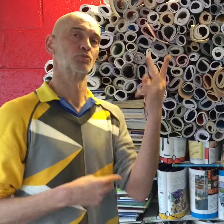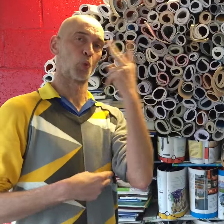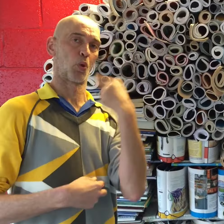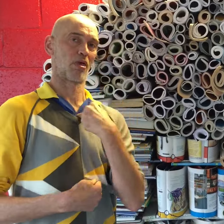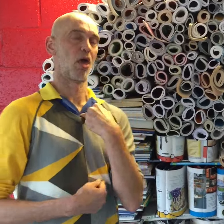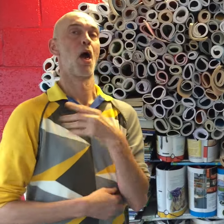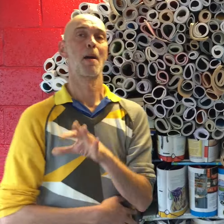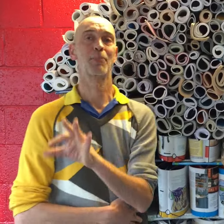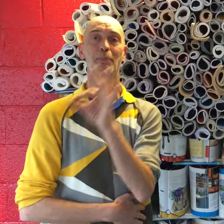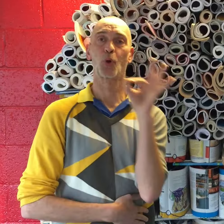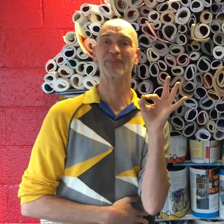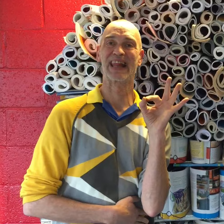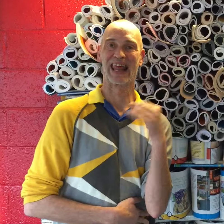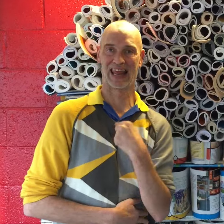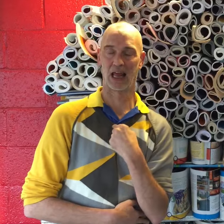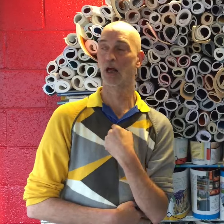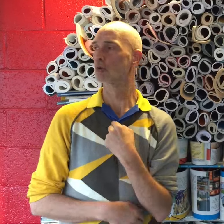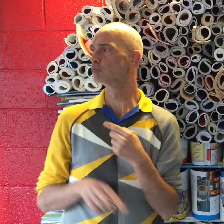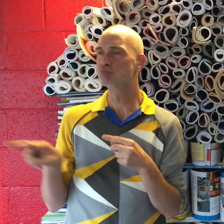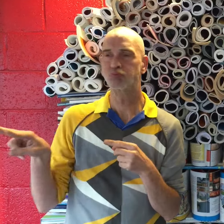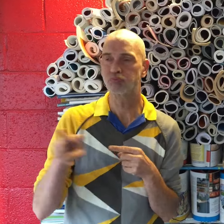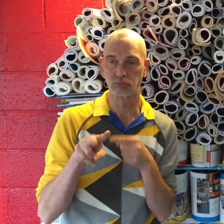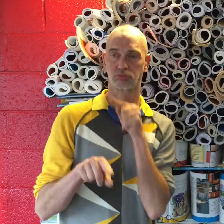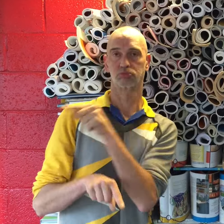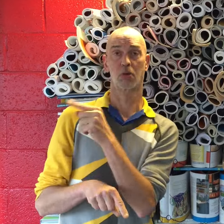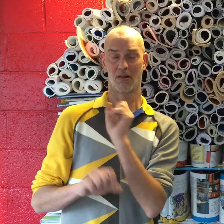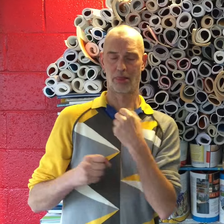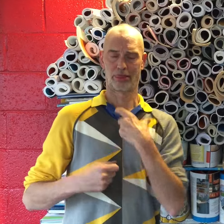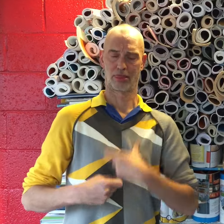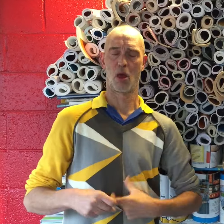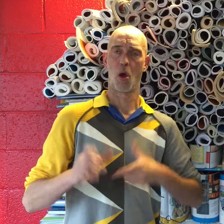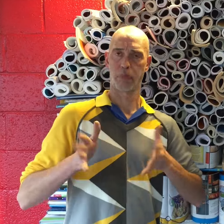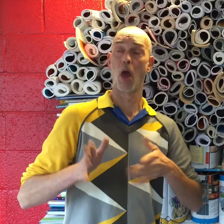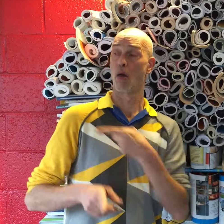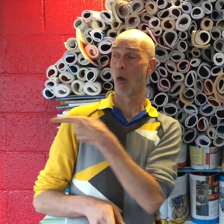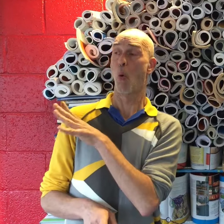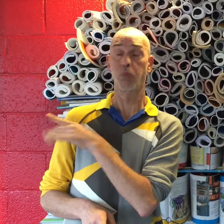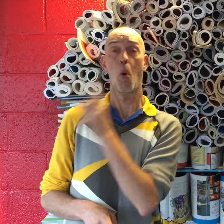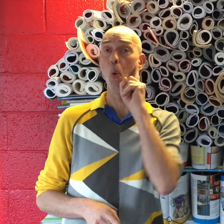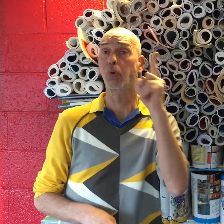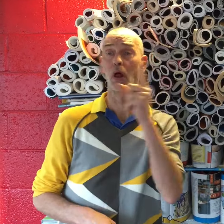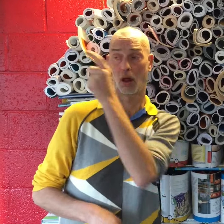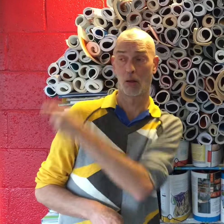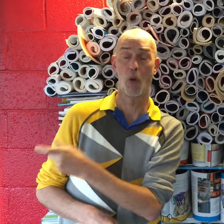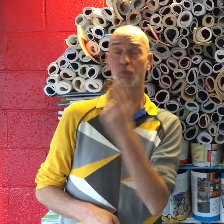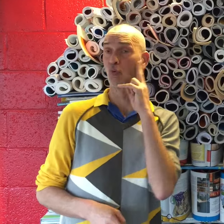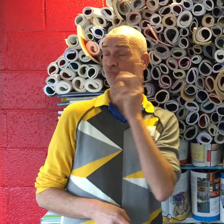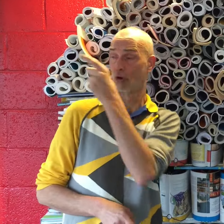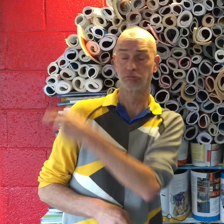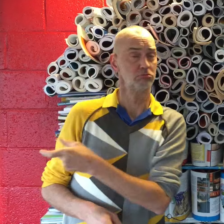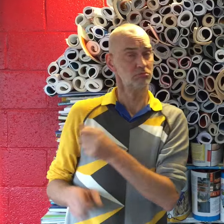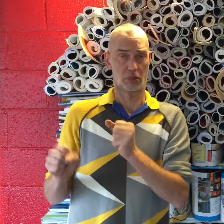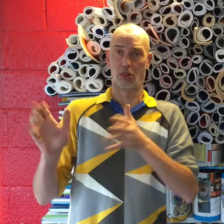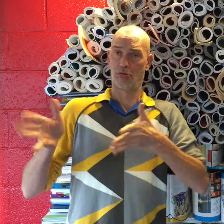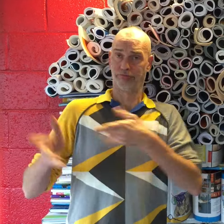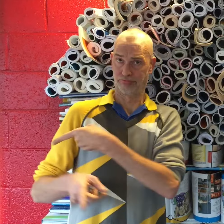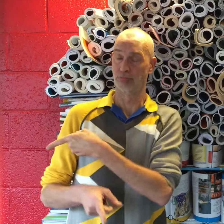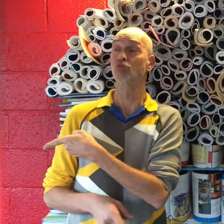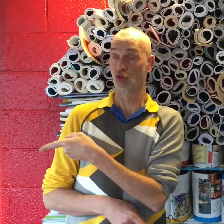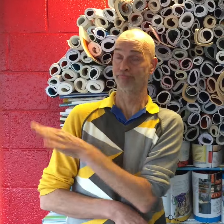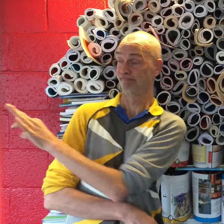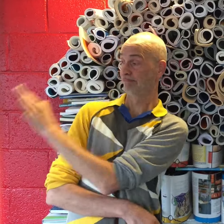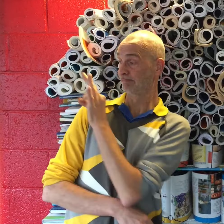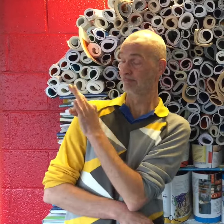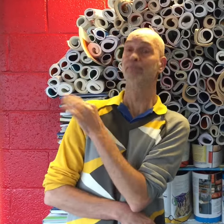Na dat mag jij andere persoon nomineren, het mag dove of horende persoon die gebarentaal beheerst.